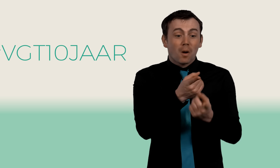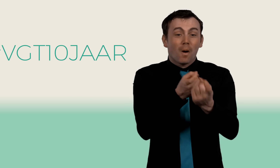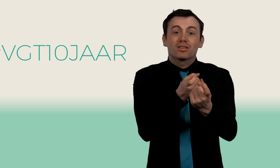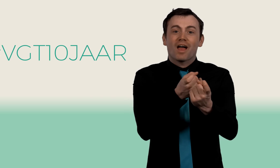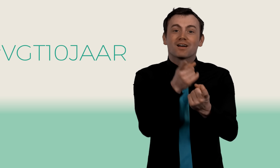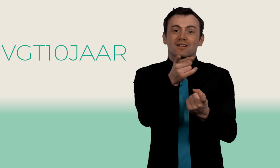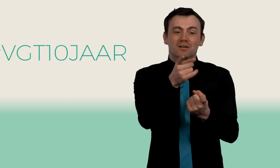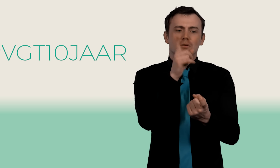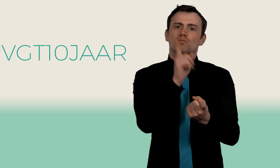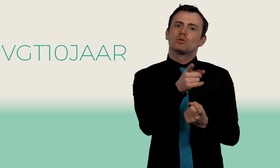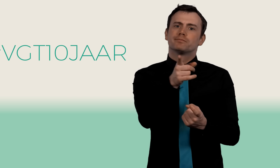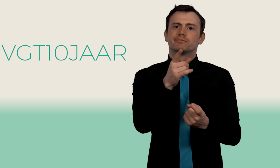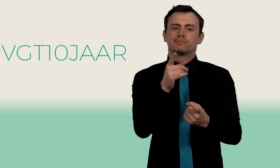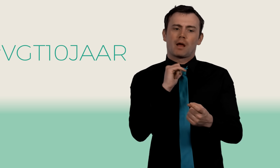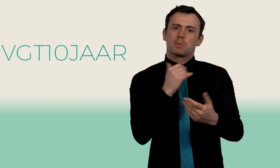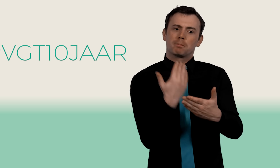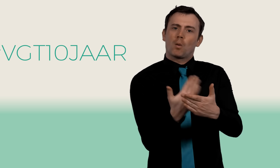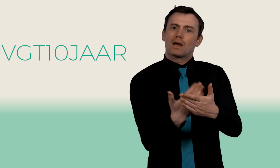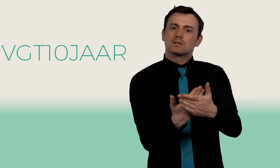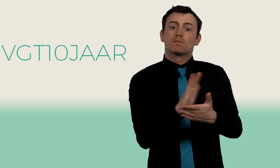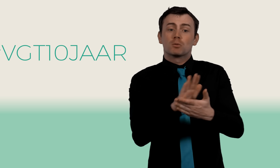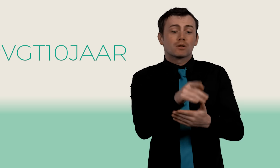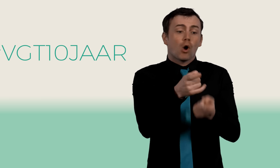Als je meedoet met de uitdaging, is er een bewijs voor nodig.